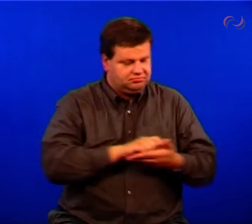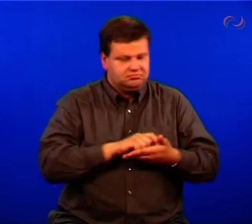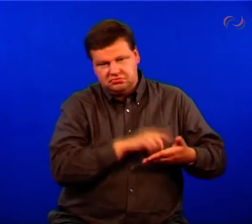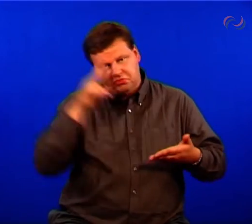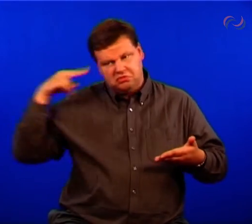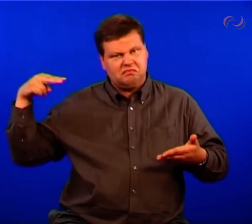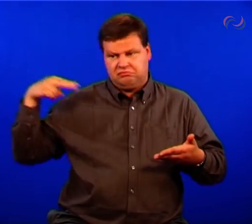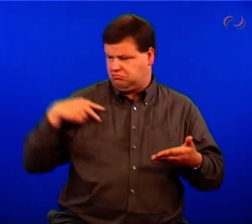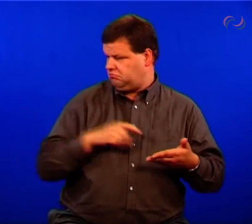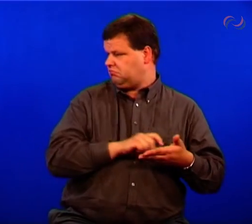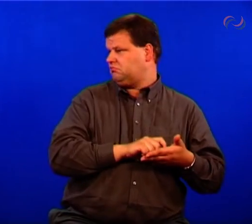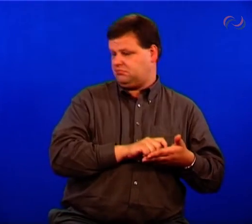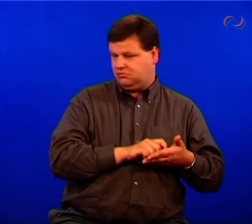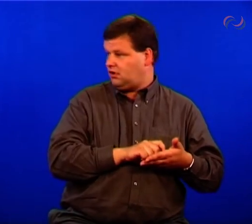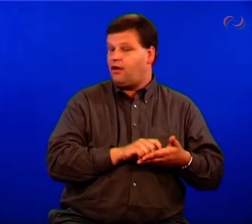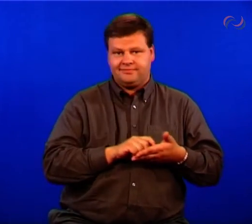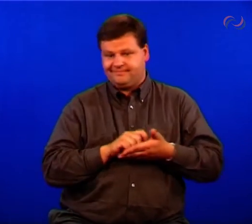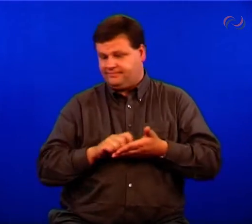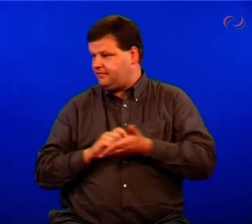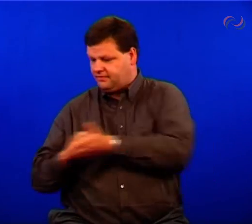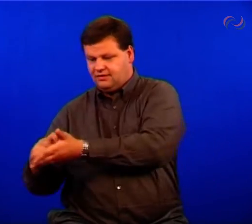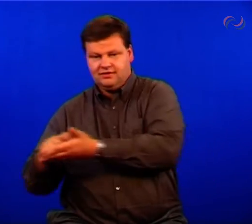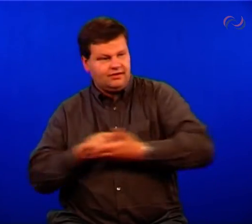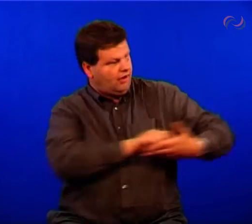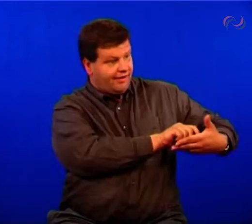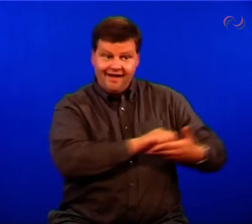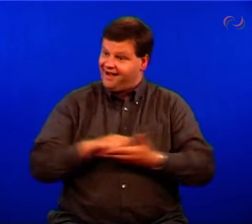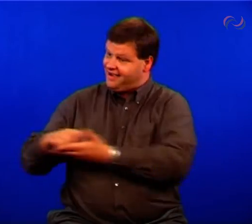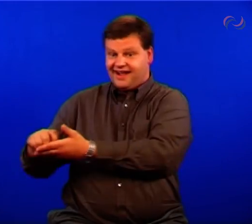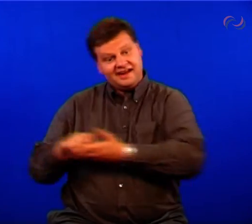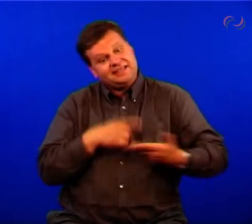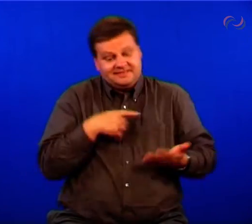Sá fylgdist með þeim skrifast á og fljótt voru þeir allir þrír í hörku samræðum.